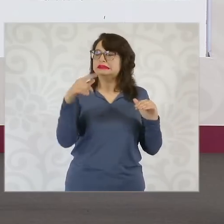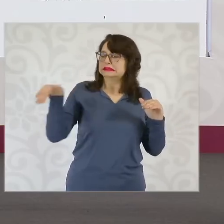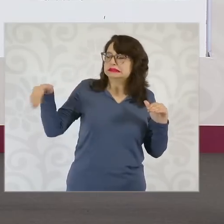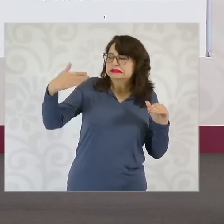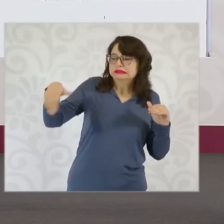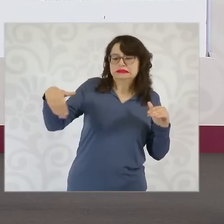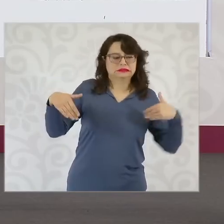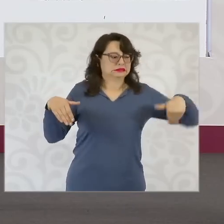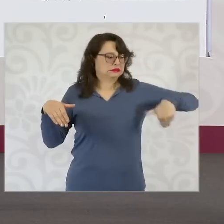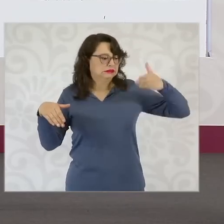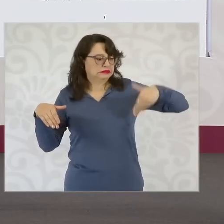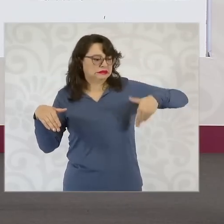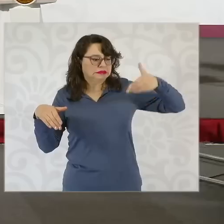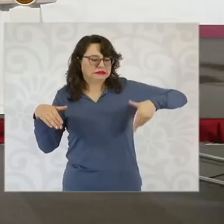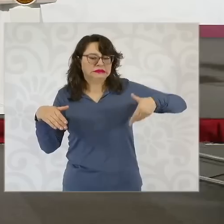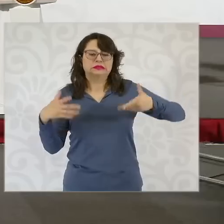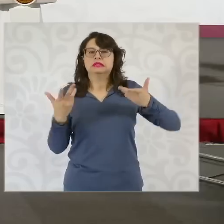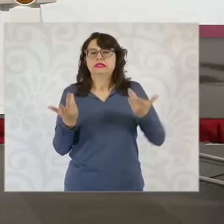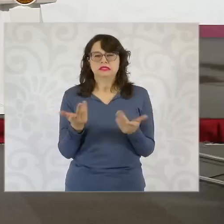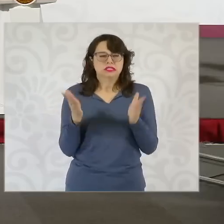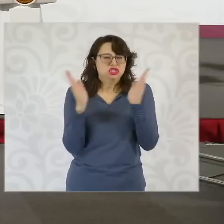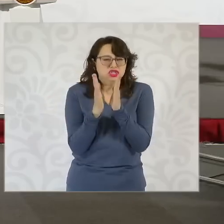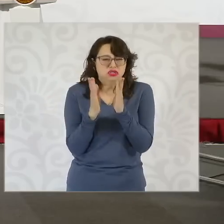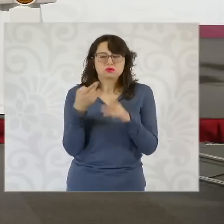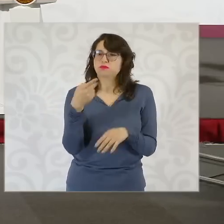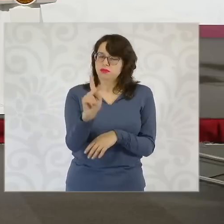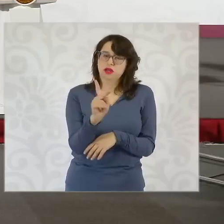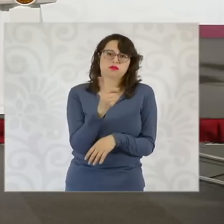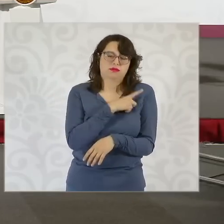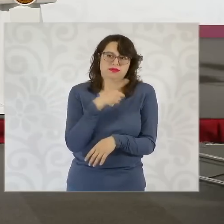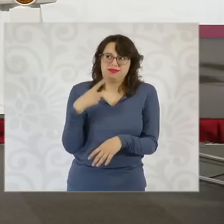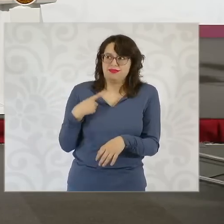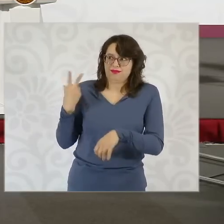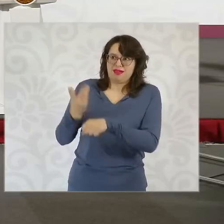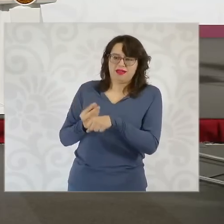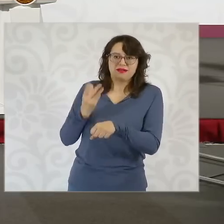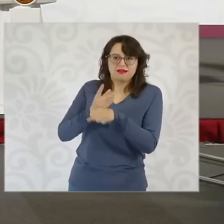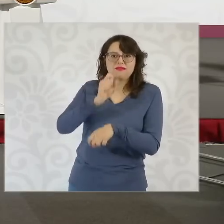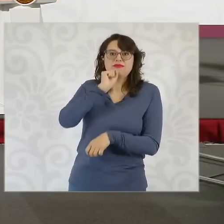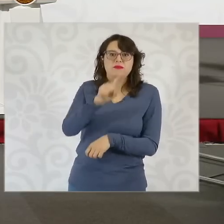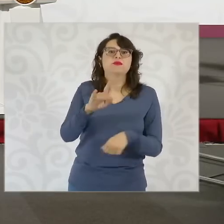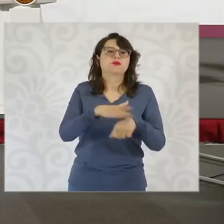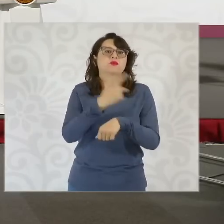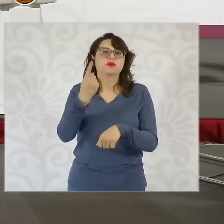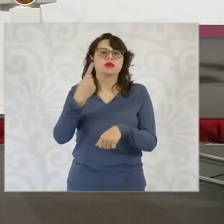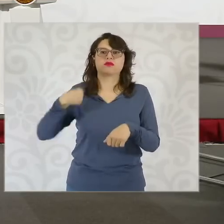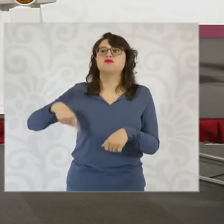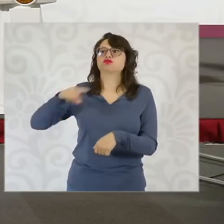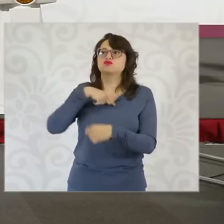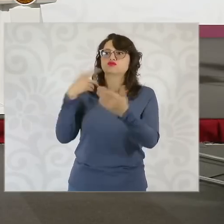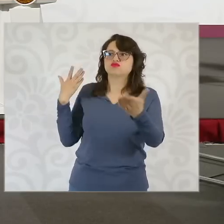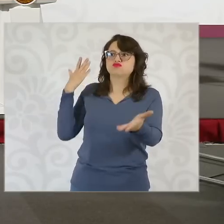recorridos en territorio y de estas demandas de la de la población que pimos atestiguar en los